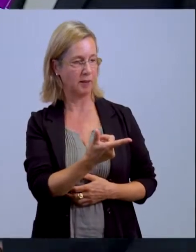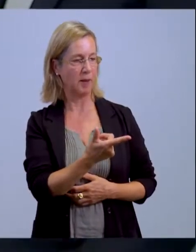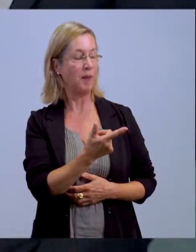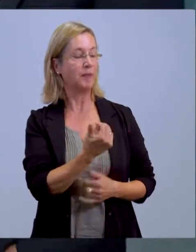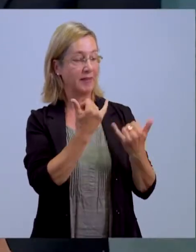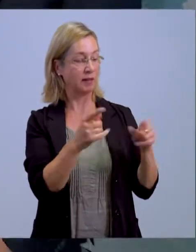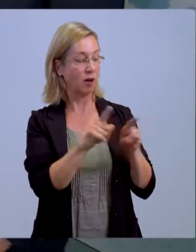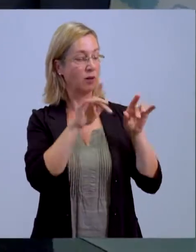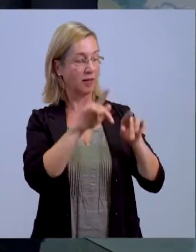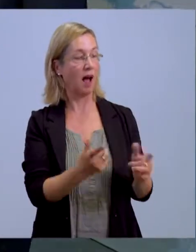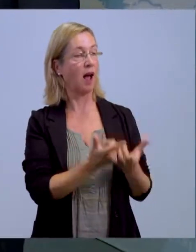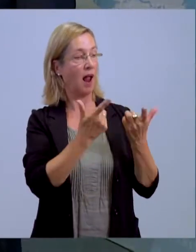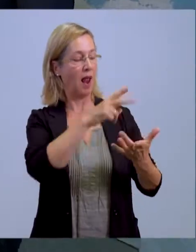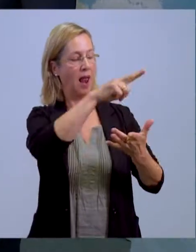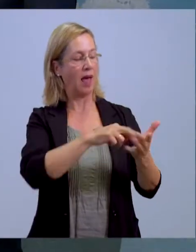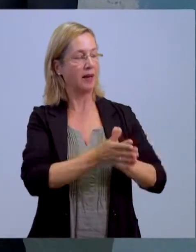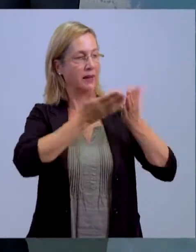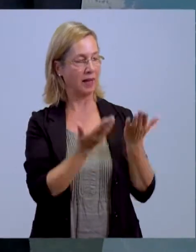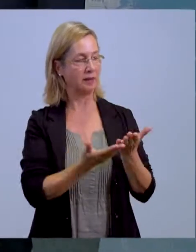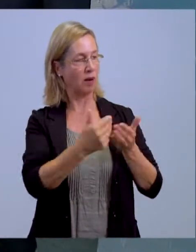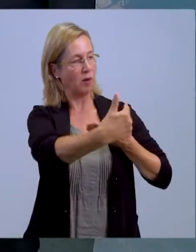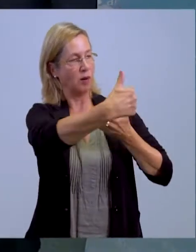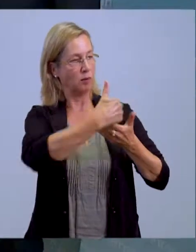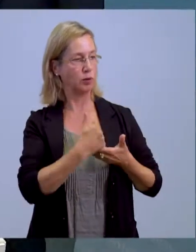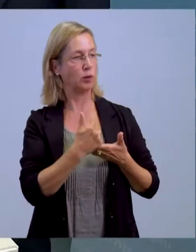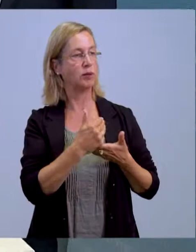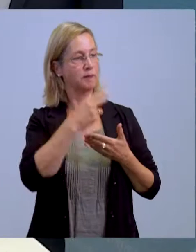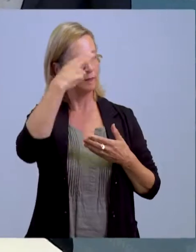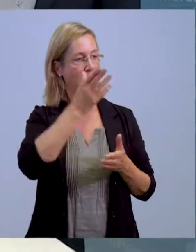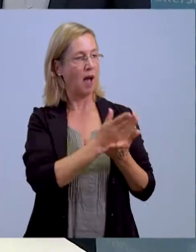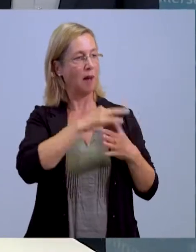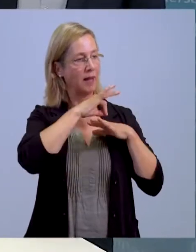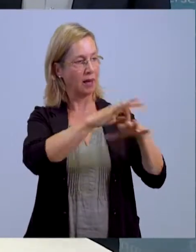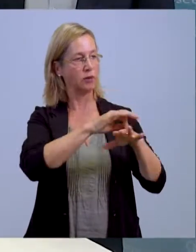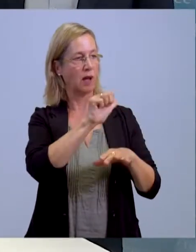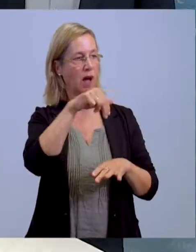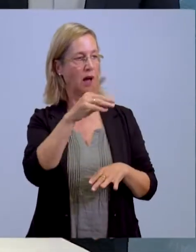Bei uns ist jetzt der Abteilungsleiter Andreas Eichhorn. Ist für euch etwas Überraschendes dabei gewesen heuer?